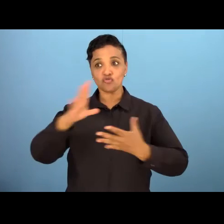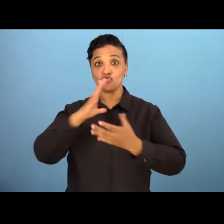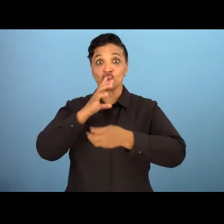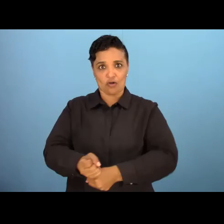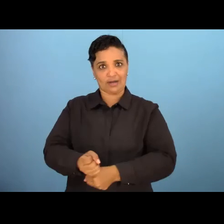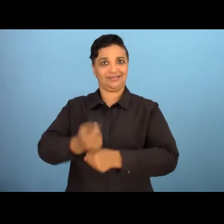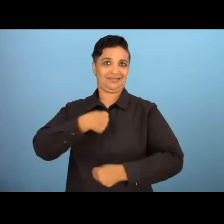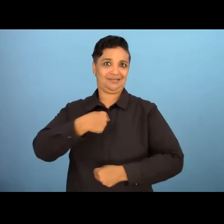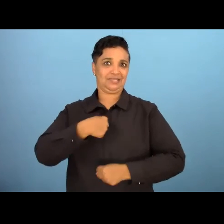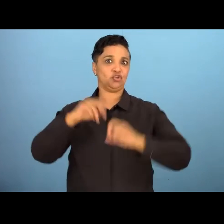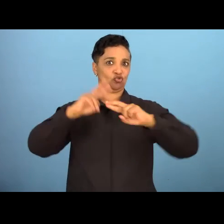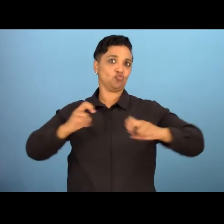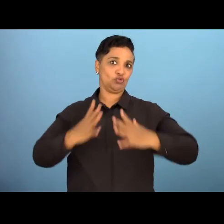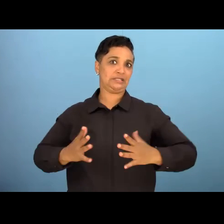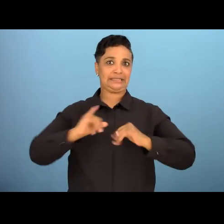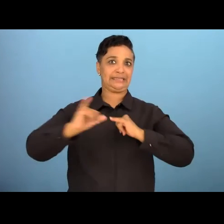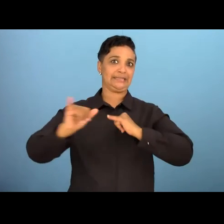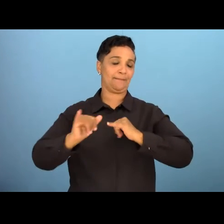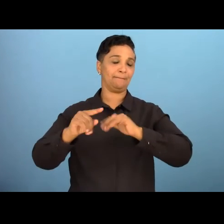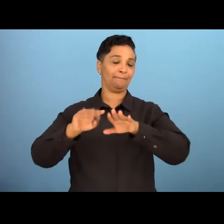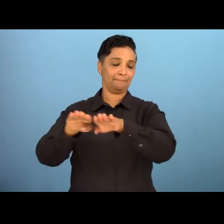Allí no fueron tímidos ni asustados y me confiaron la información que me ayudó a realizar